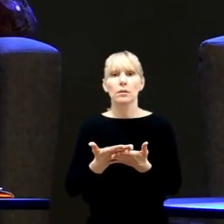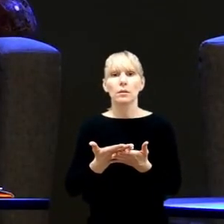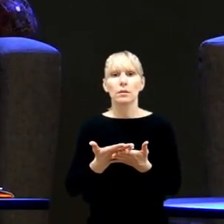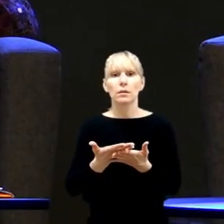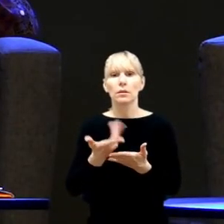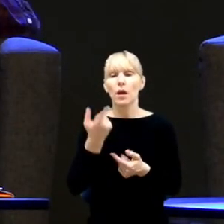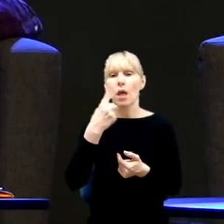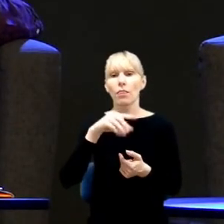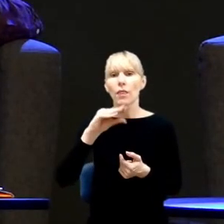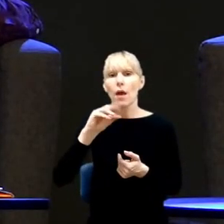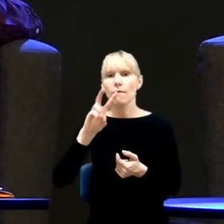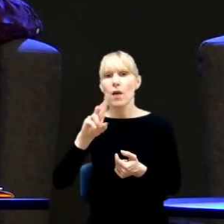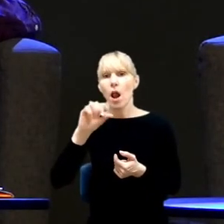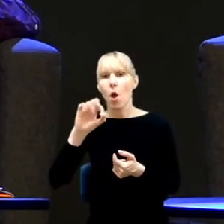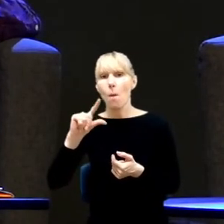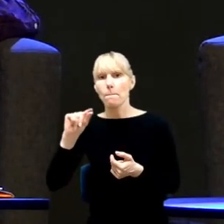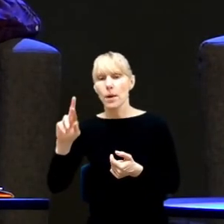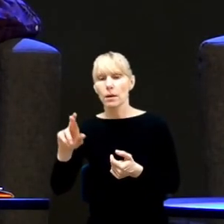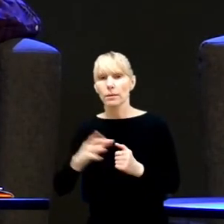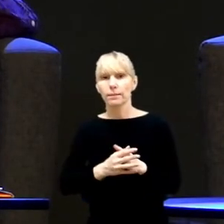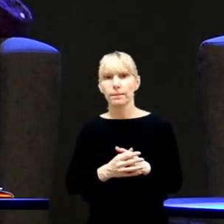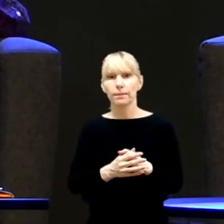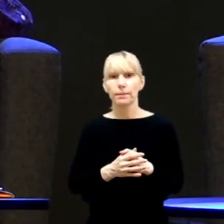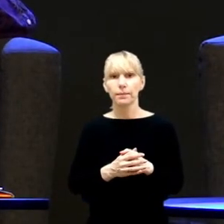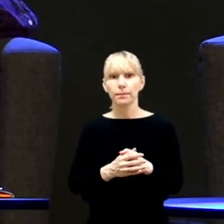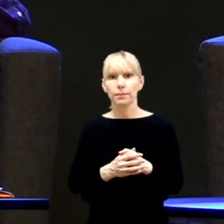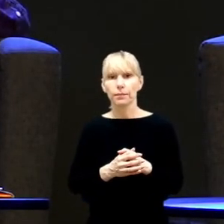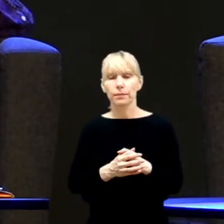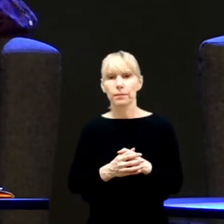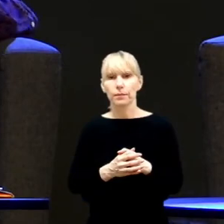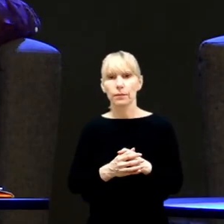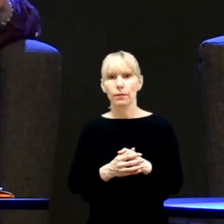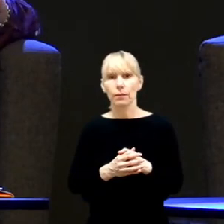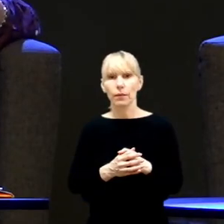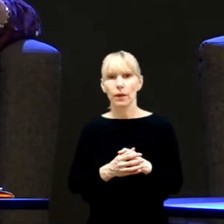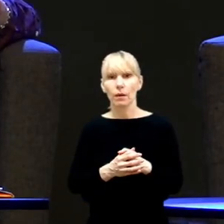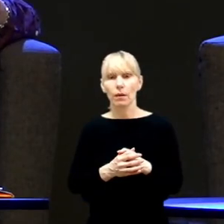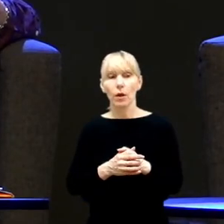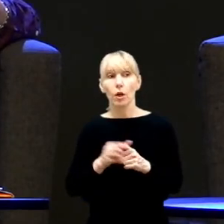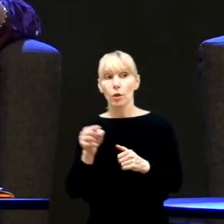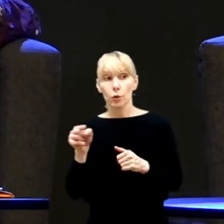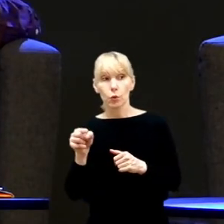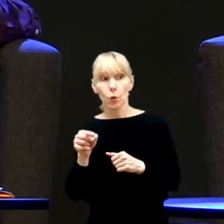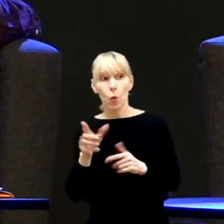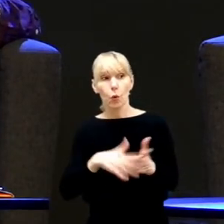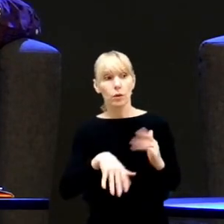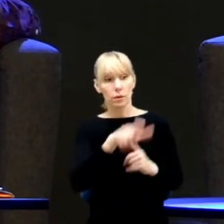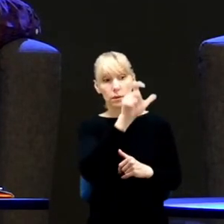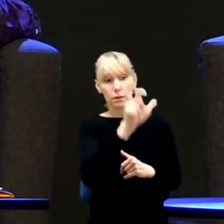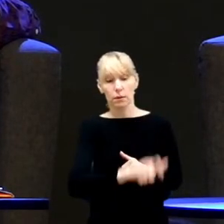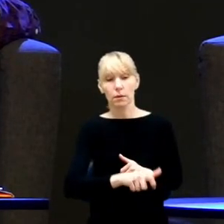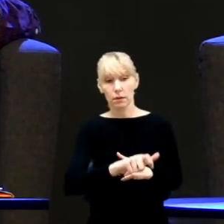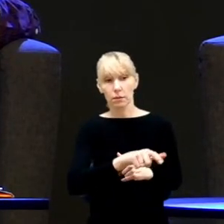Natomiast nie zmienia to też sytuacji i tu bym się nie zgodziła z Panem Ryszardem Grobelnym.